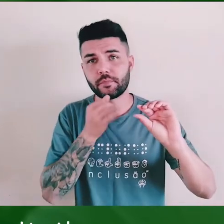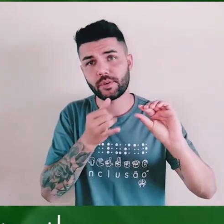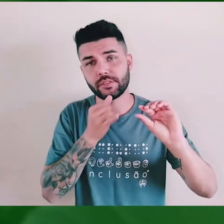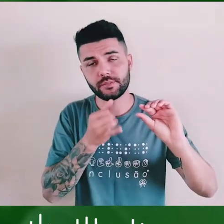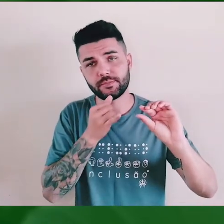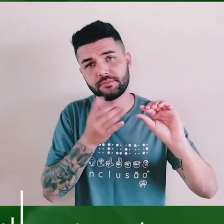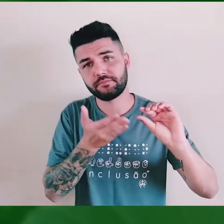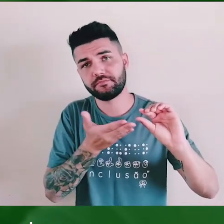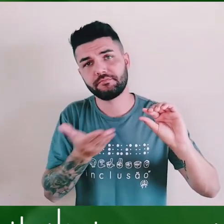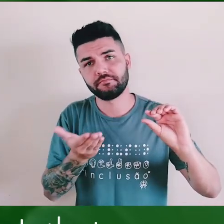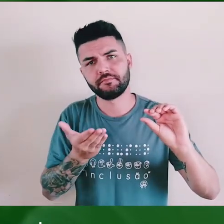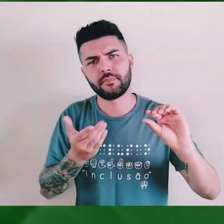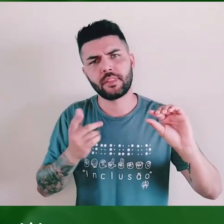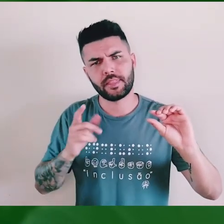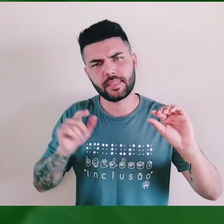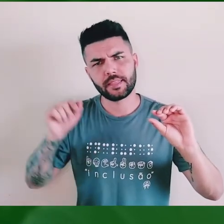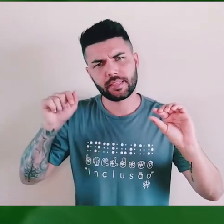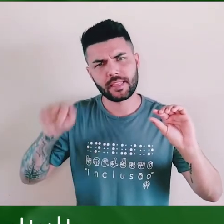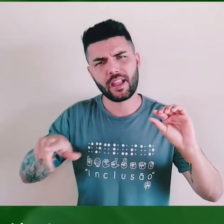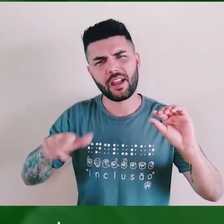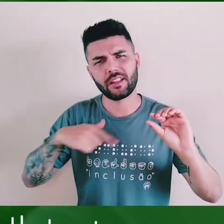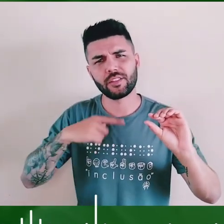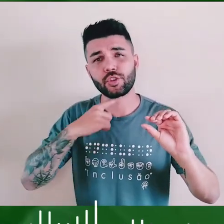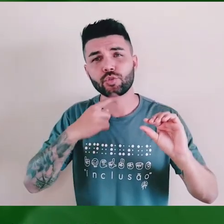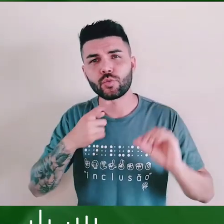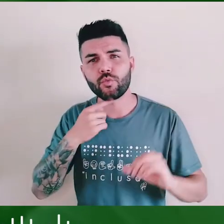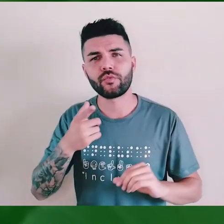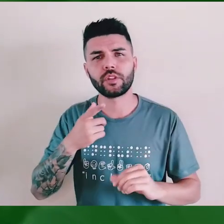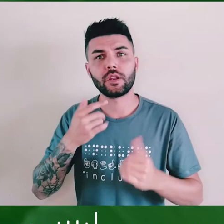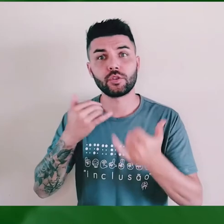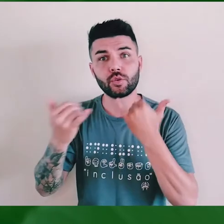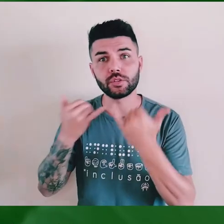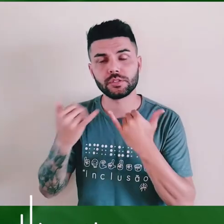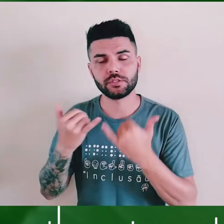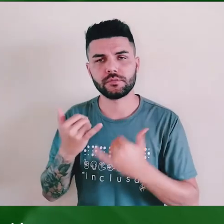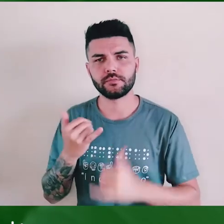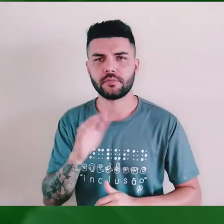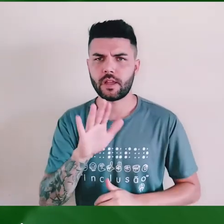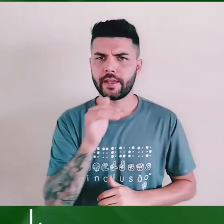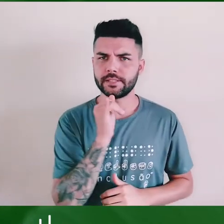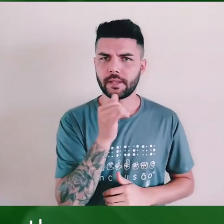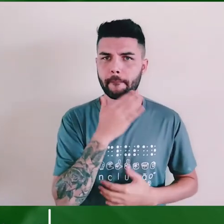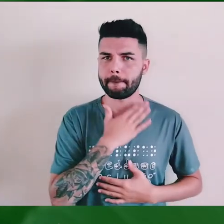se você está em dúvida de uma notícia... Por exemplo, minha mãe, é uma das pessoas